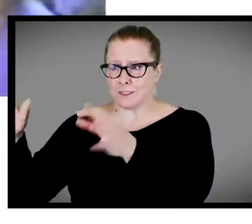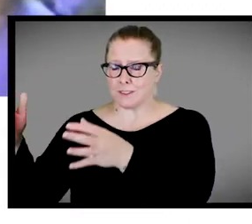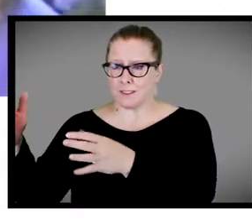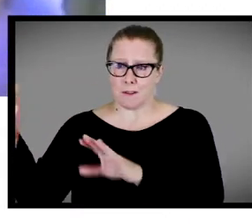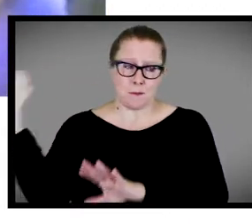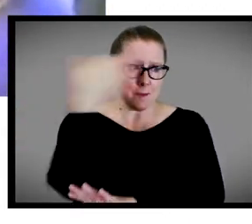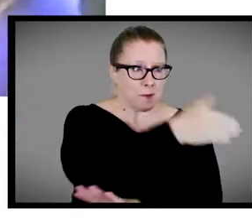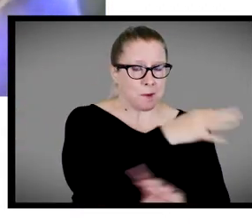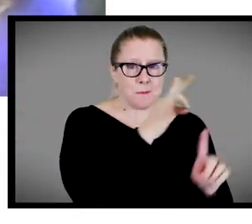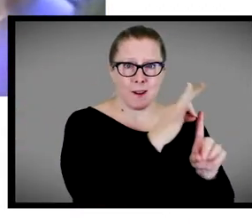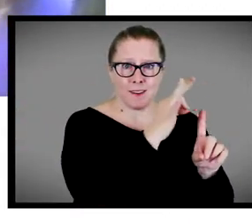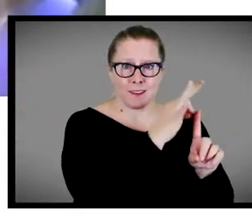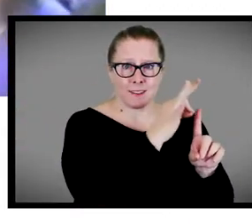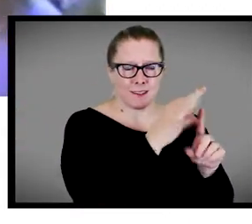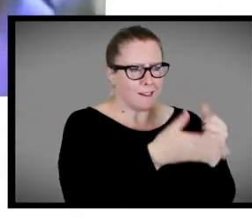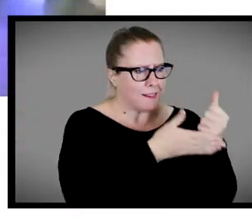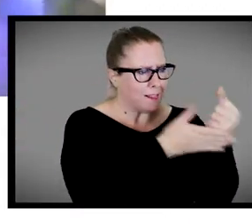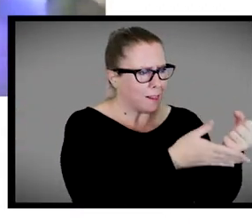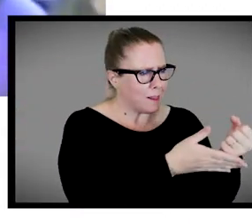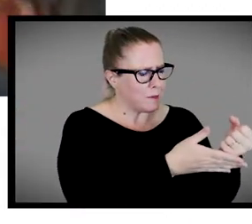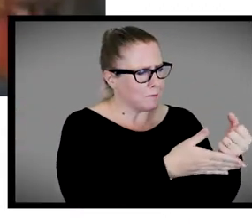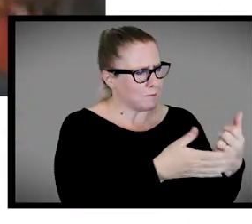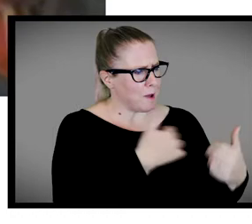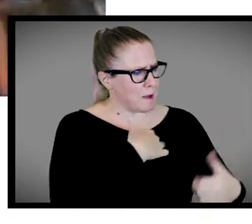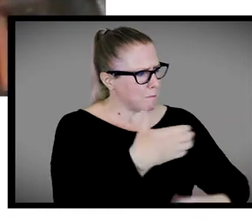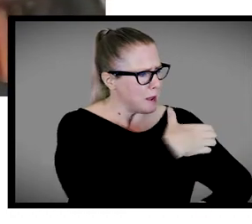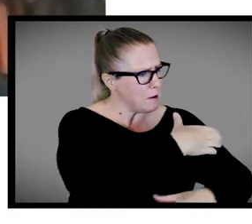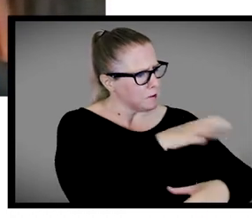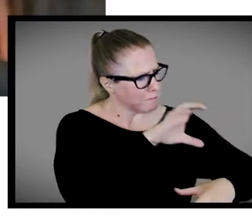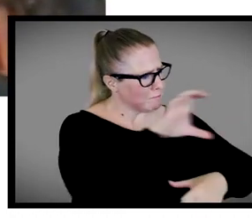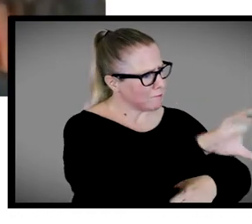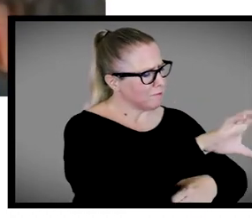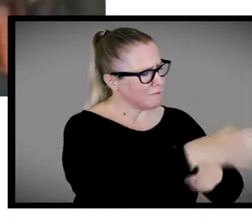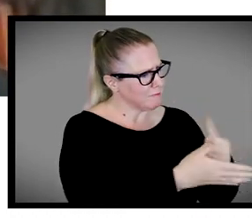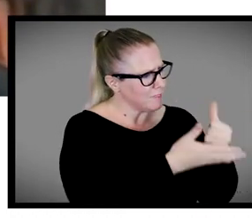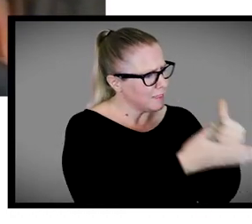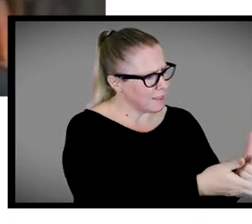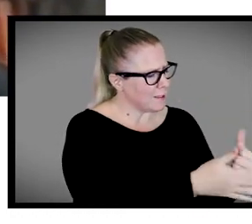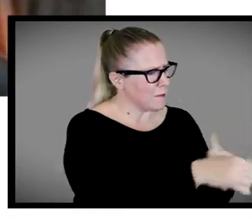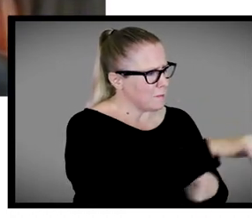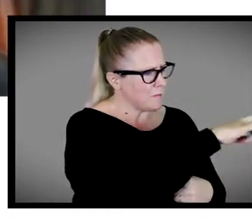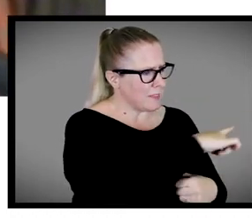لتمكين النساء الأخريات ذوات الإعاقة في باكستان وآسيا والمحيط الهادئ.